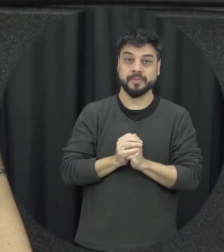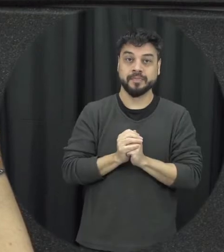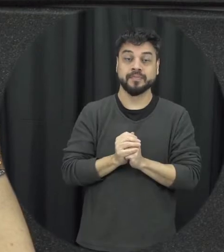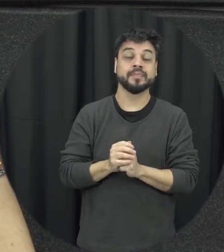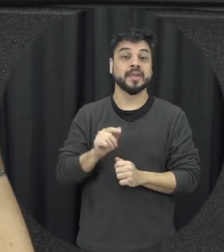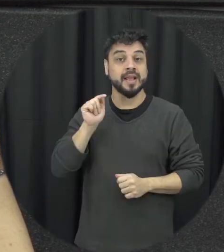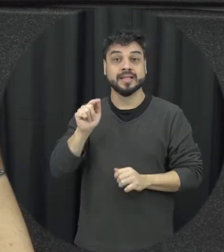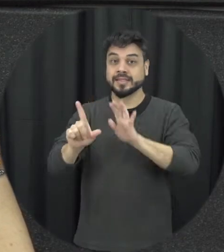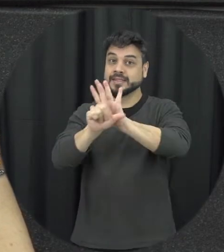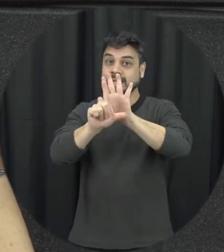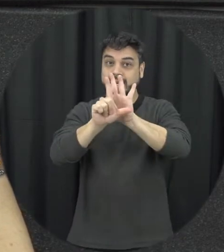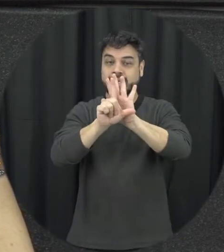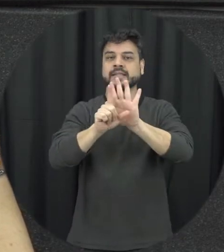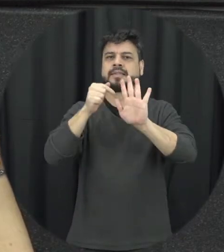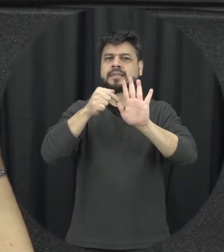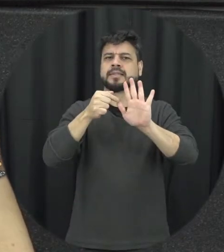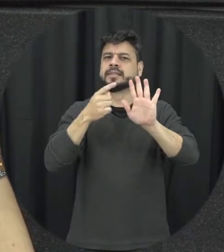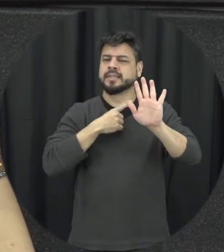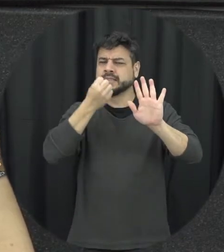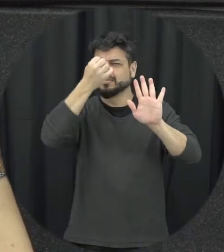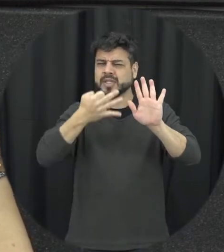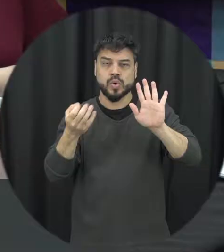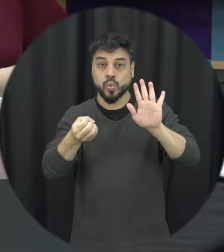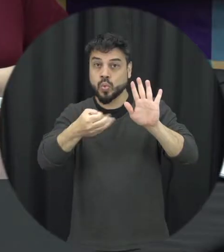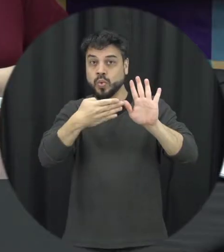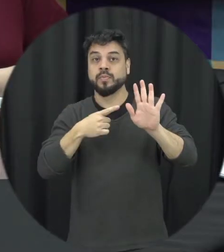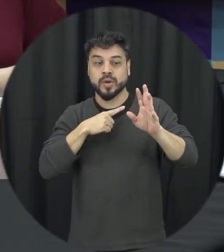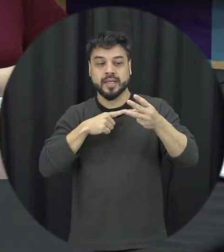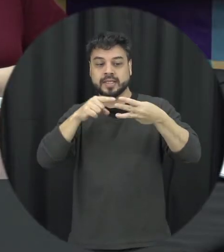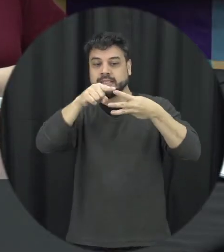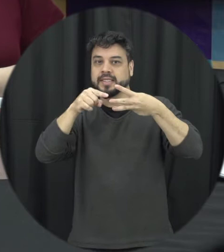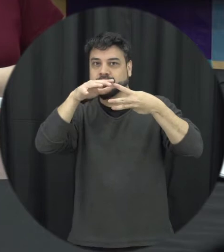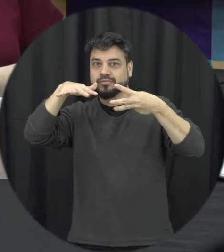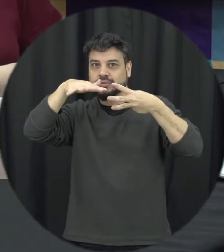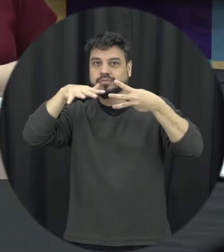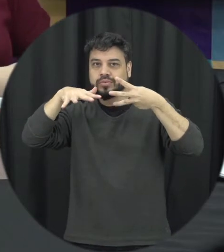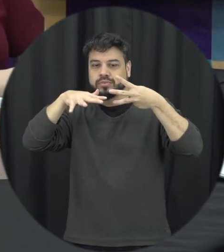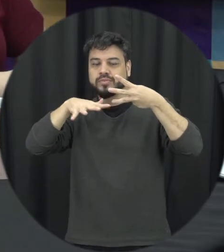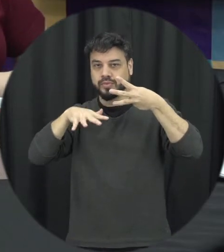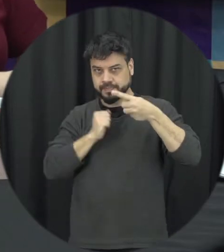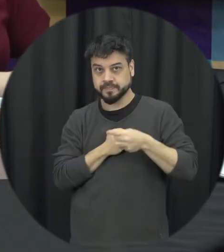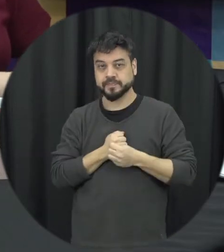caráter o bem inovador justamente por agregar esses três pontos estão em primeiro lugar ela